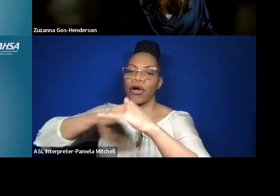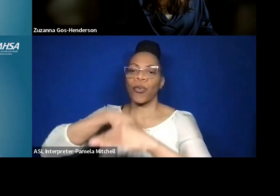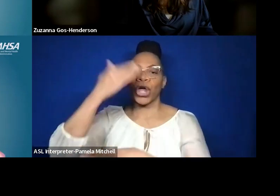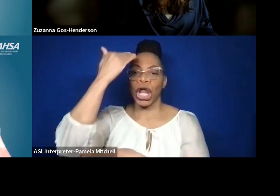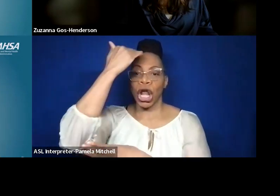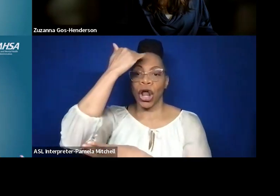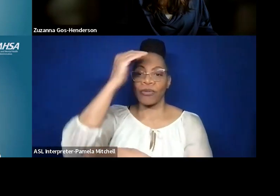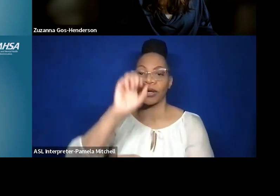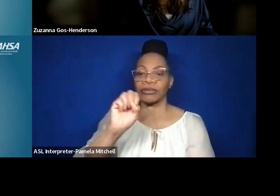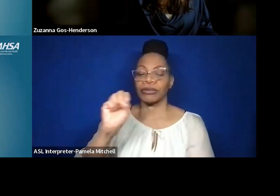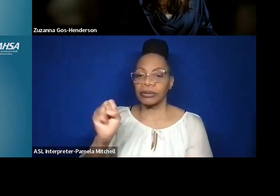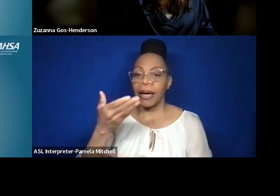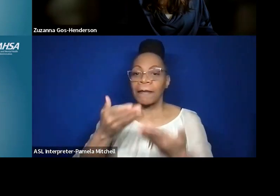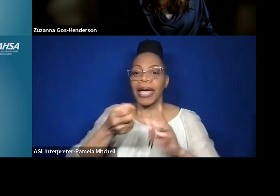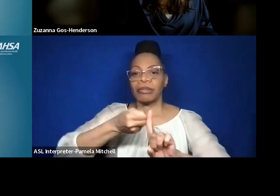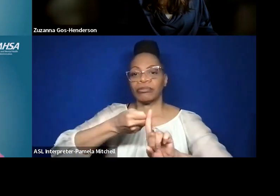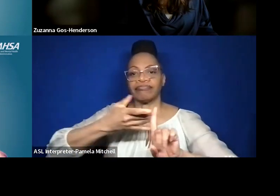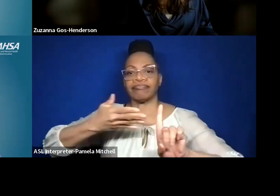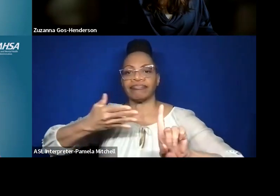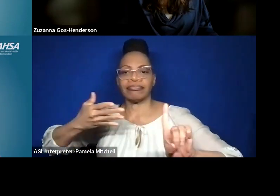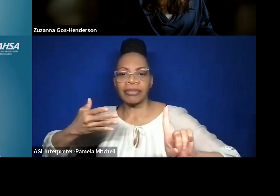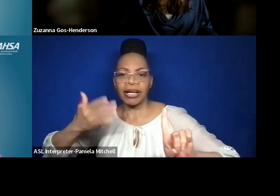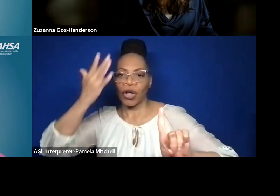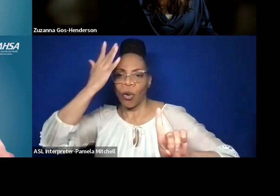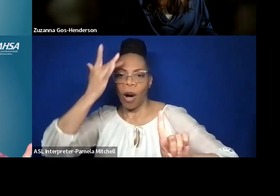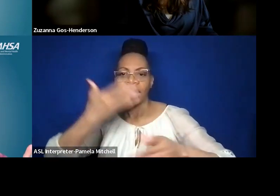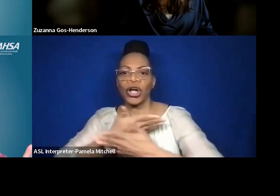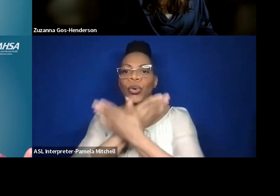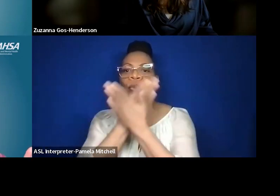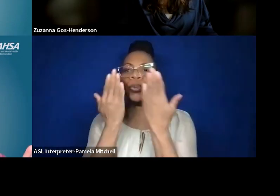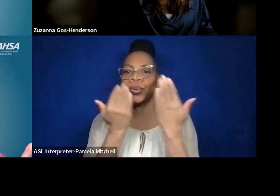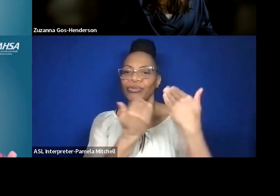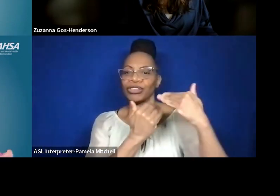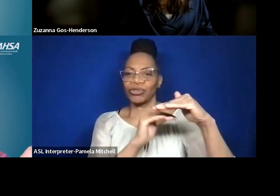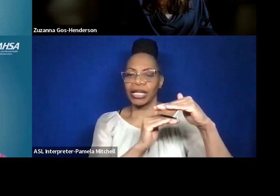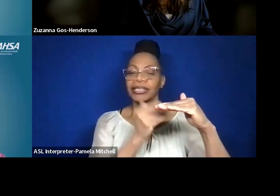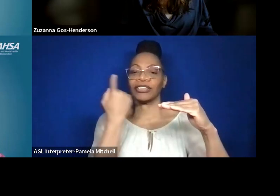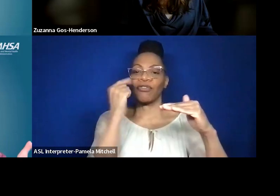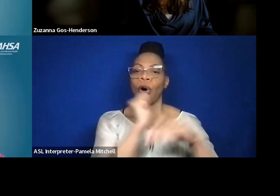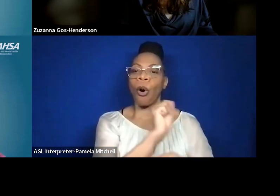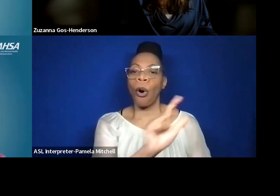tal vez expandir esto, para que ya no haya restricciones. Todo el mundo podrá usarlo, pero aún no lo sabemos.